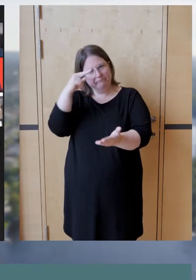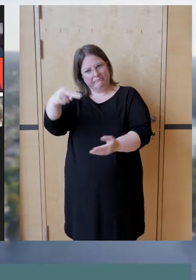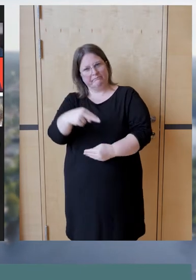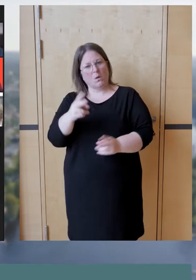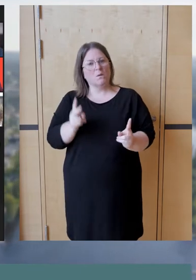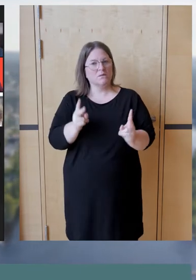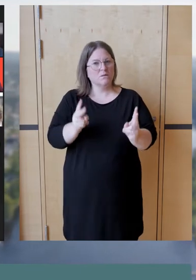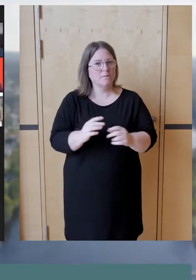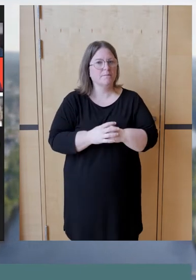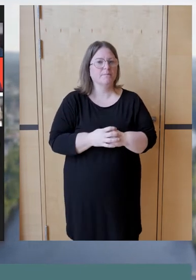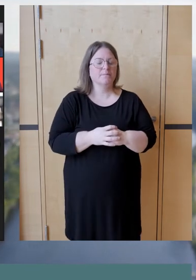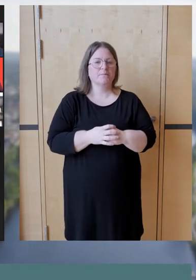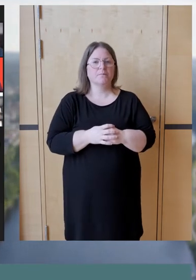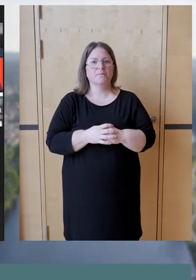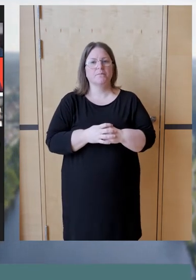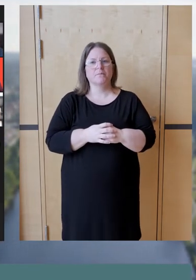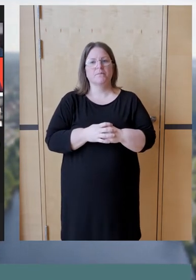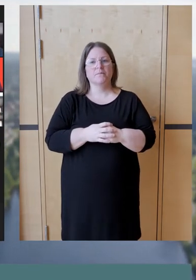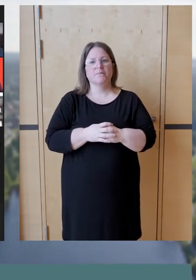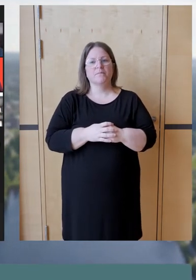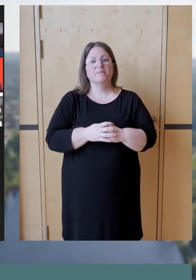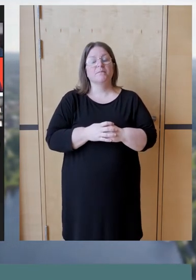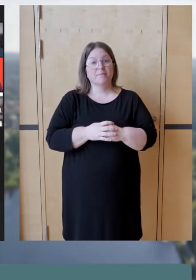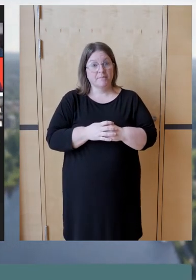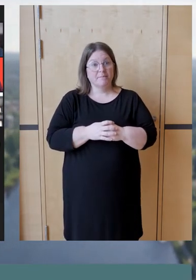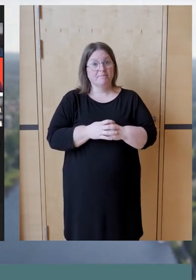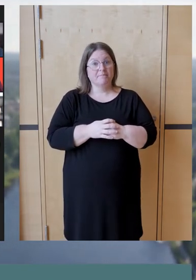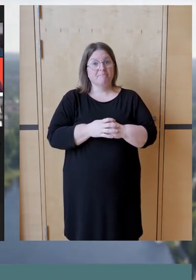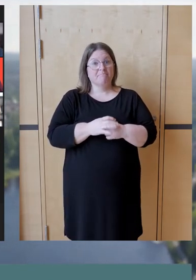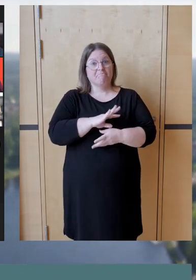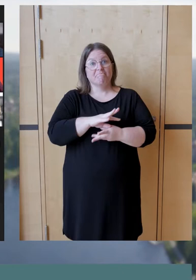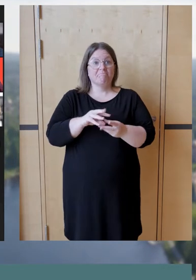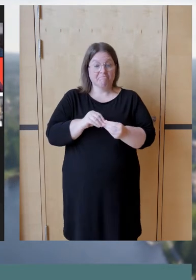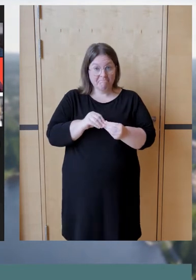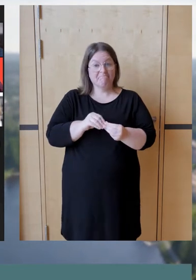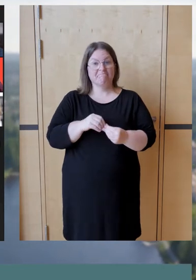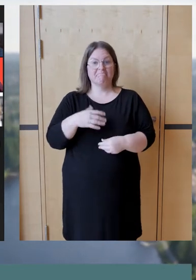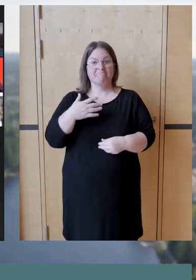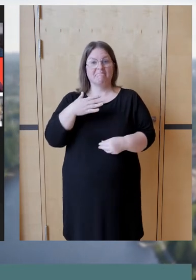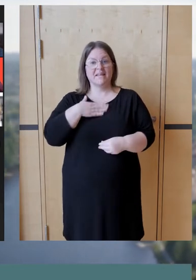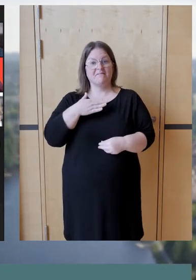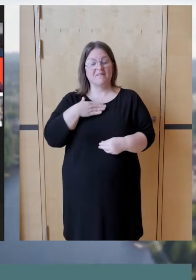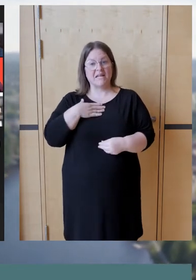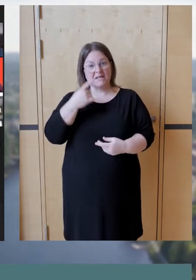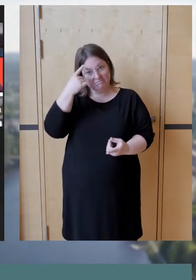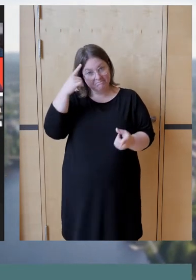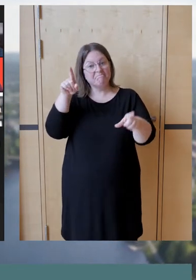Och med det korta inlägget så skulle jag vilja yrka bifall Styrelsens förslag